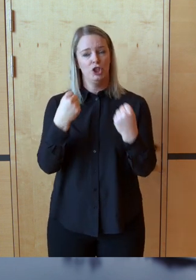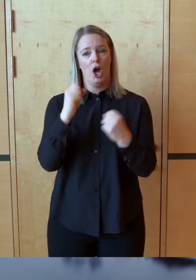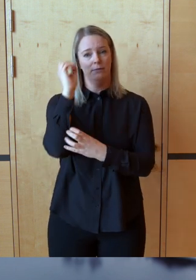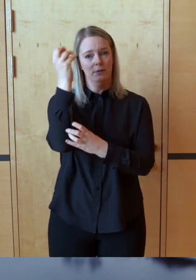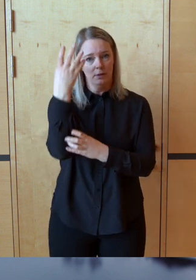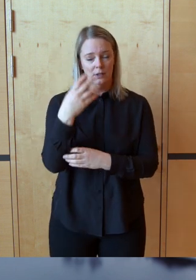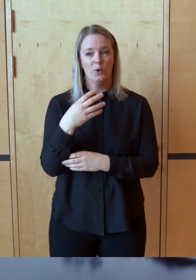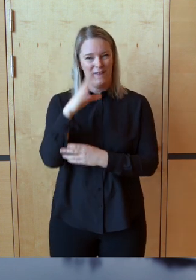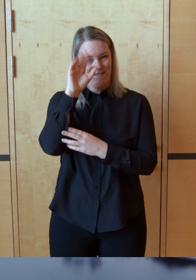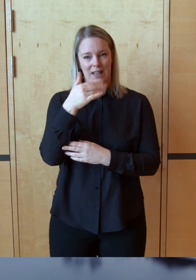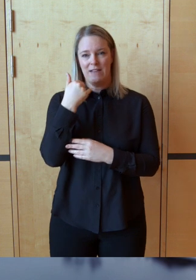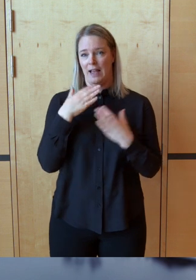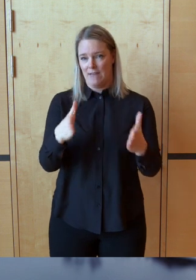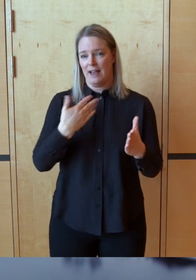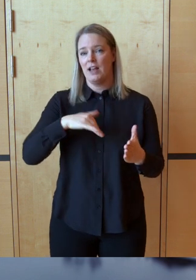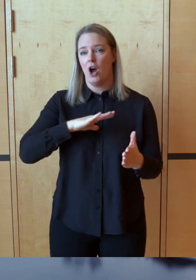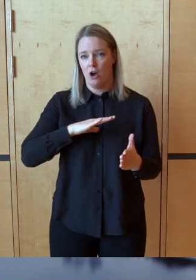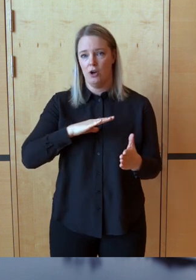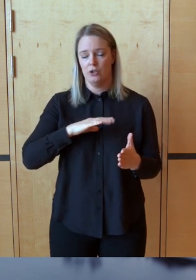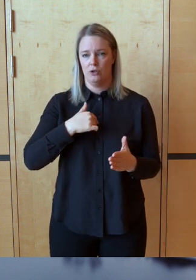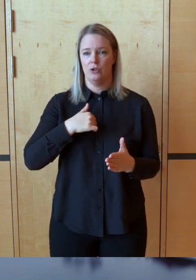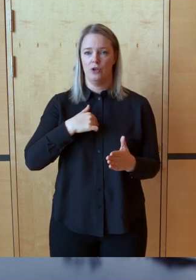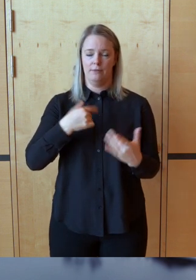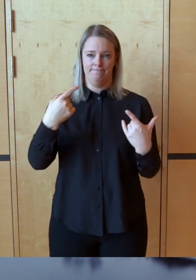Så vi vill lägga samma yrkande som Moderaterna